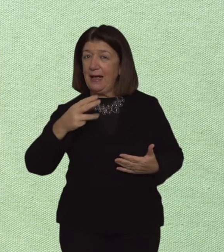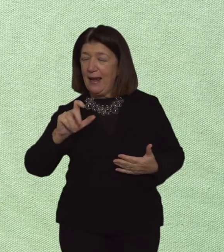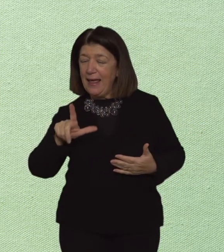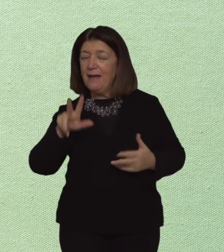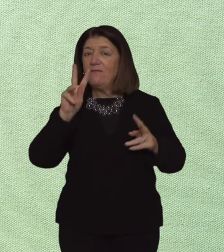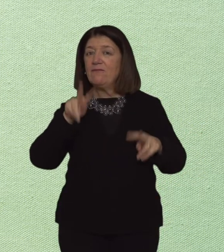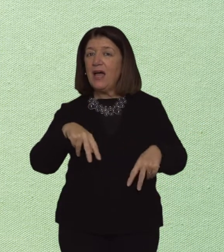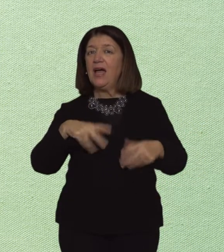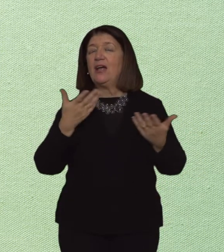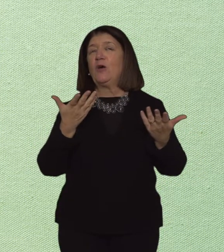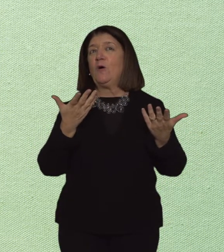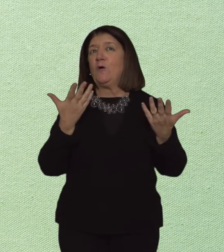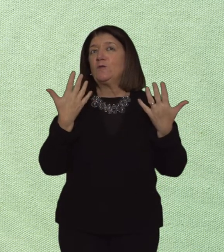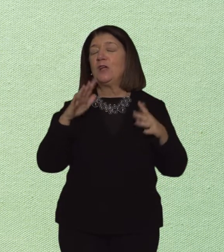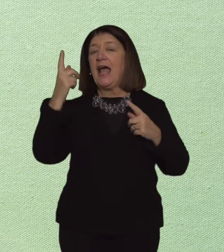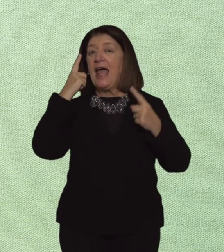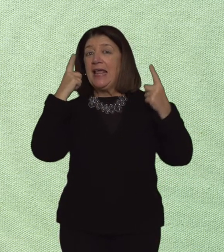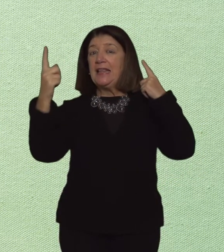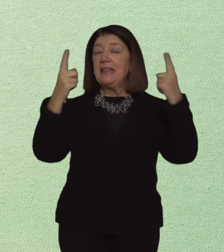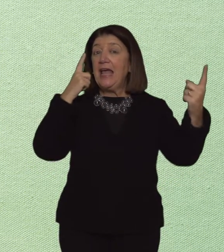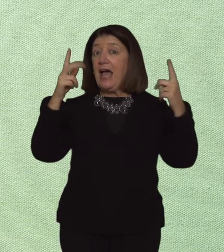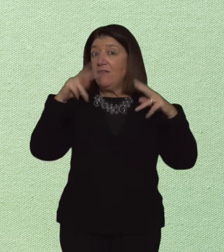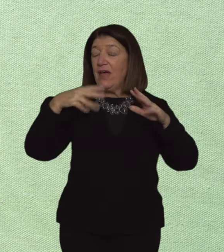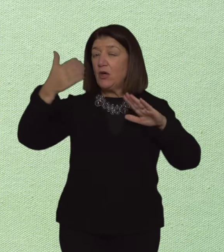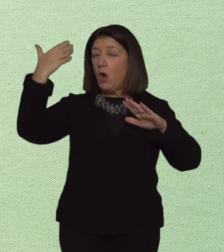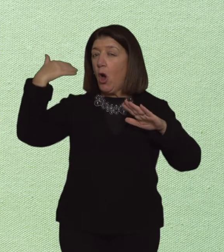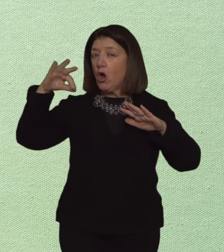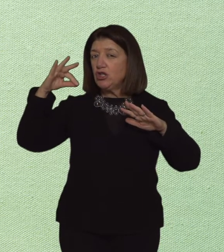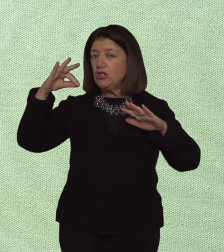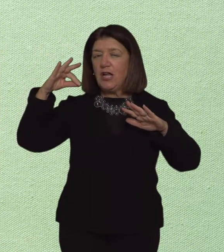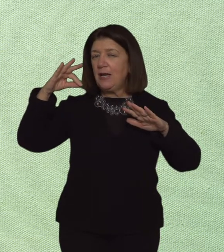che era la nostra idea idea originale ecco. Gabriele ci parlerà nello specifico